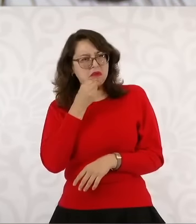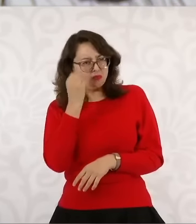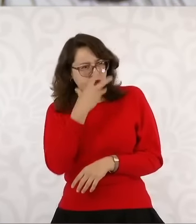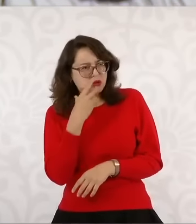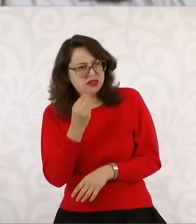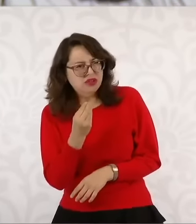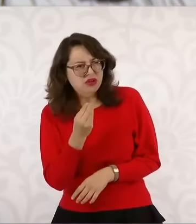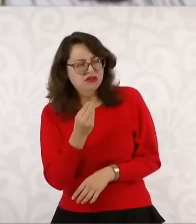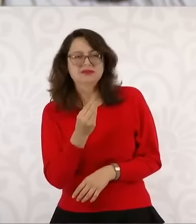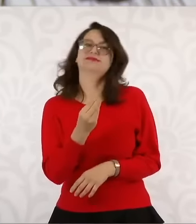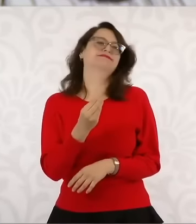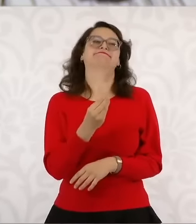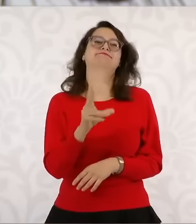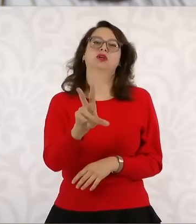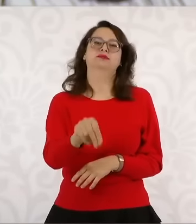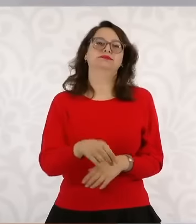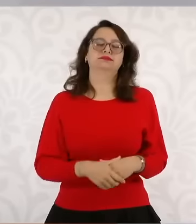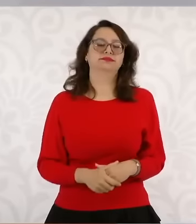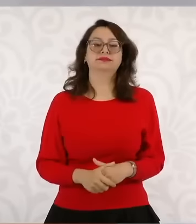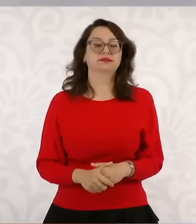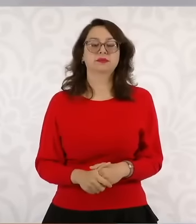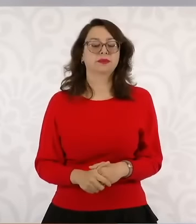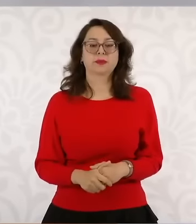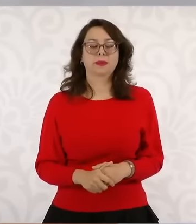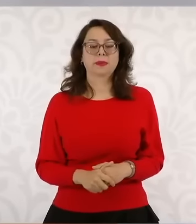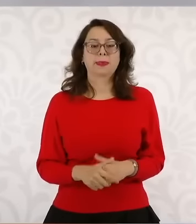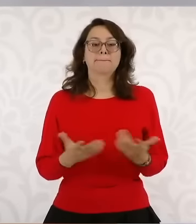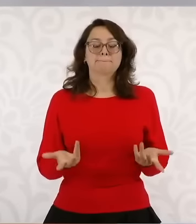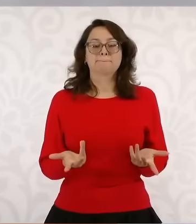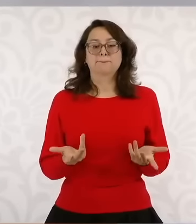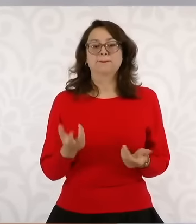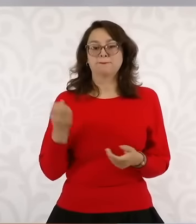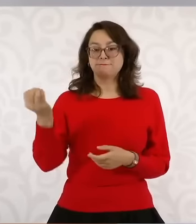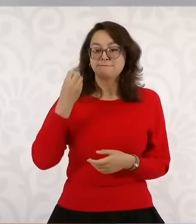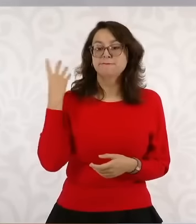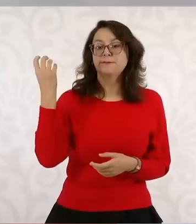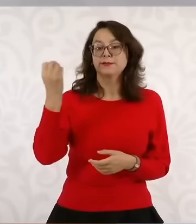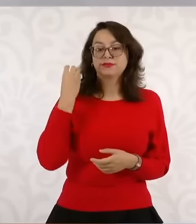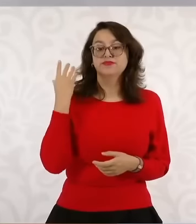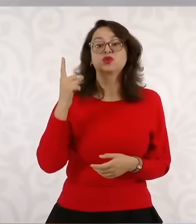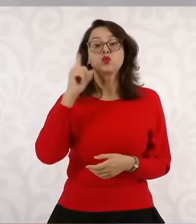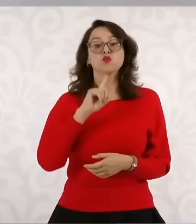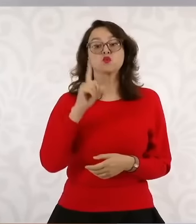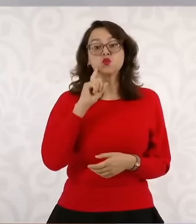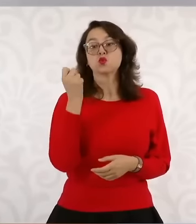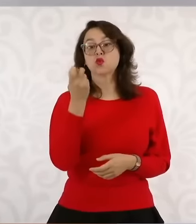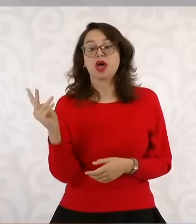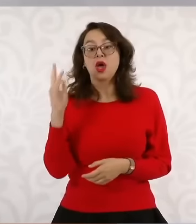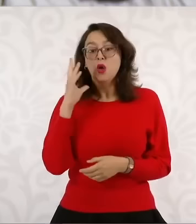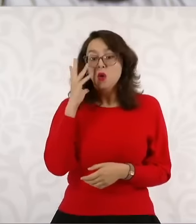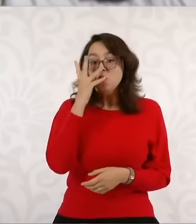eso no. Y y en los eventos públicos, digo, las mujeres nos vemos más bonitas cuando alzamos la